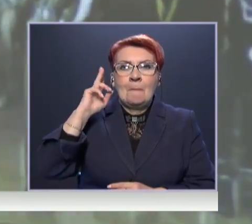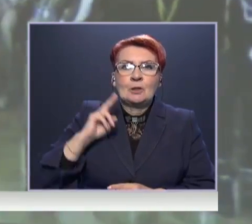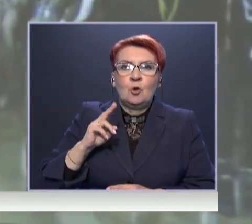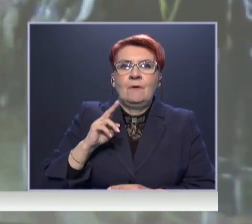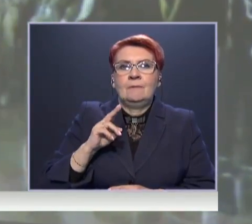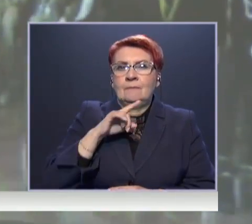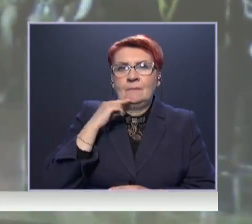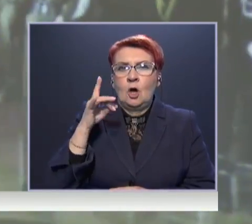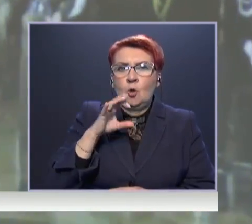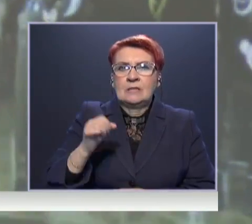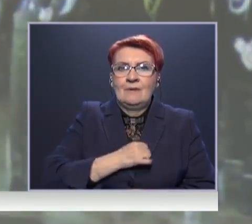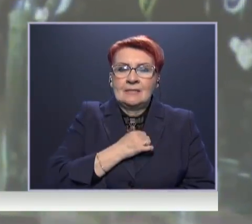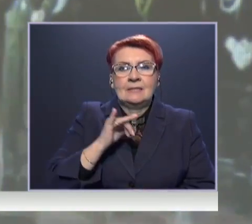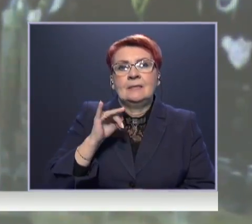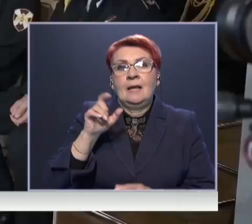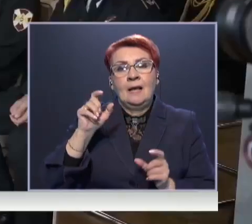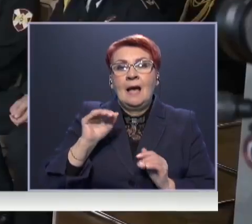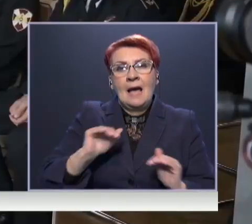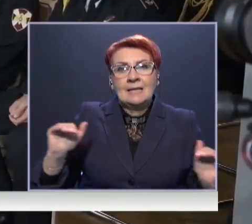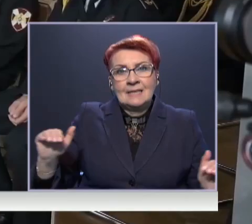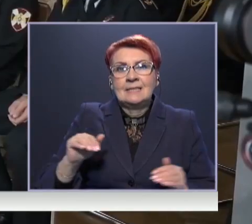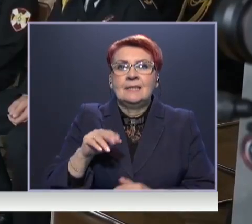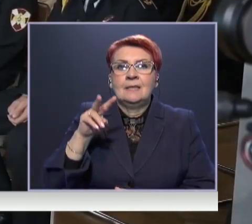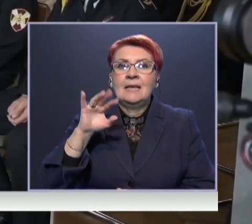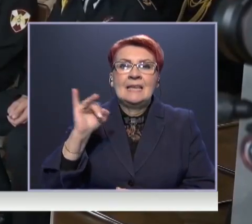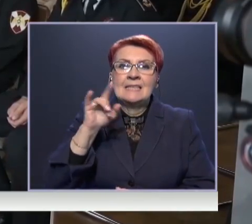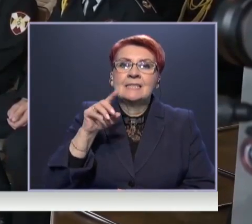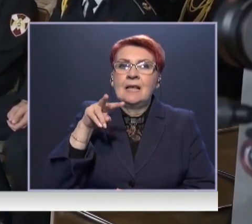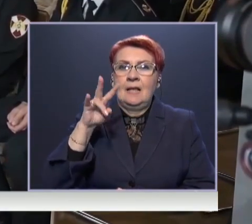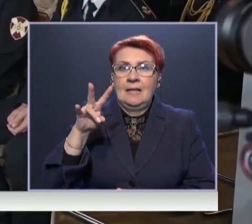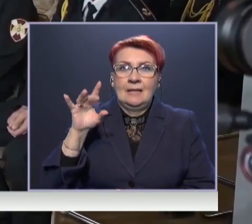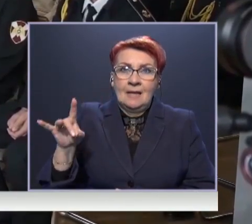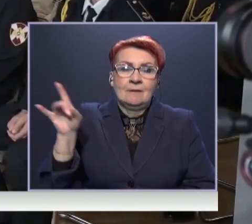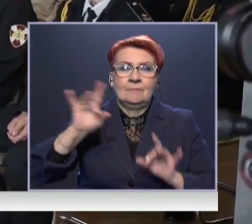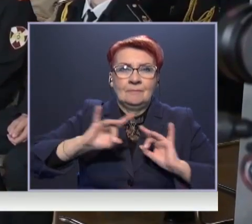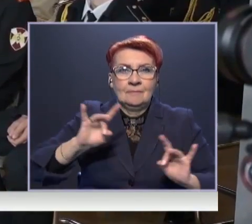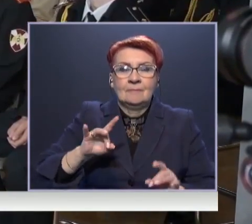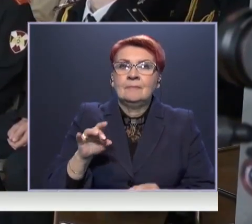очередь ребята из Луганска рассказали о патриотической деятельности которые они занимаются в составе недавно